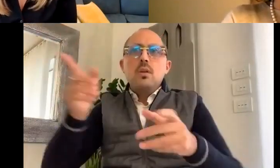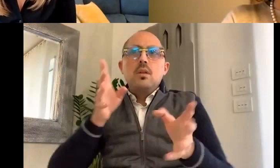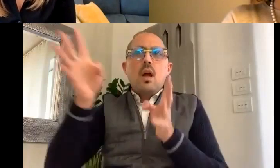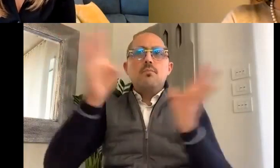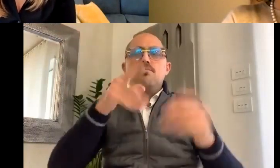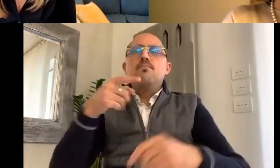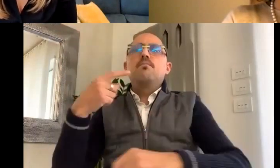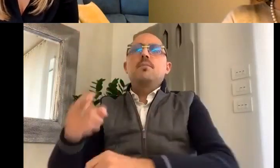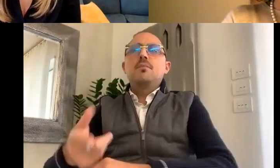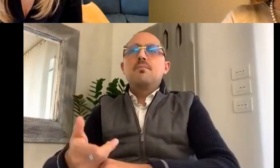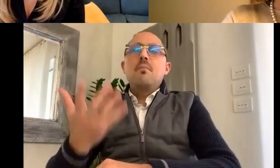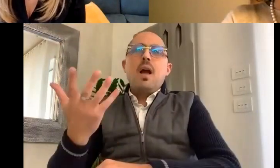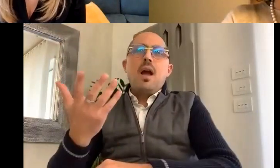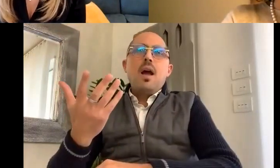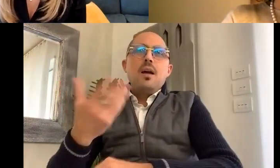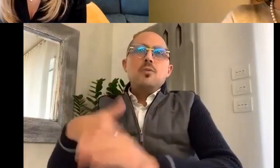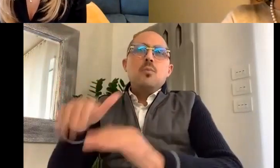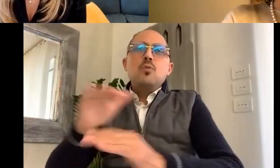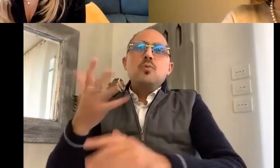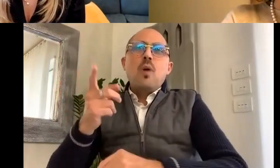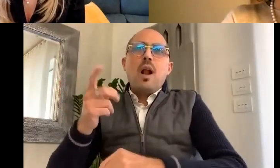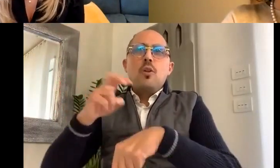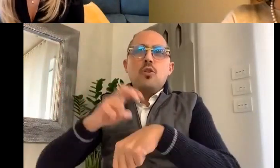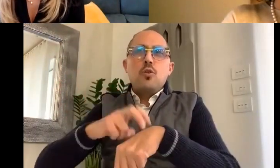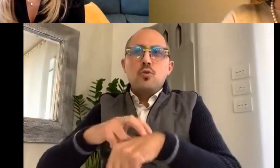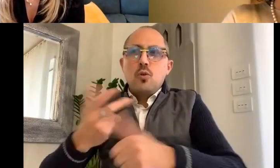di dare i loro contatti a livello territoriale per le difficoltà sul